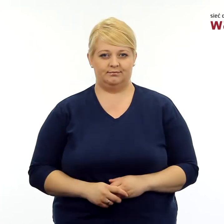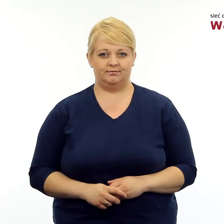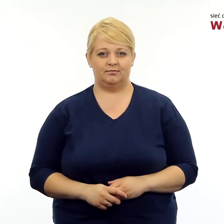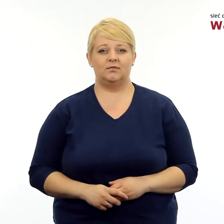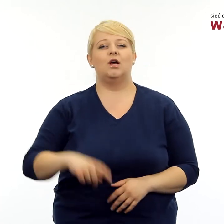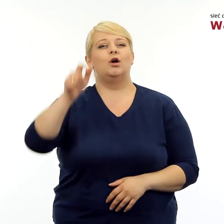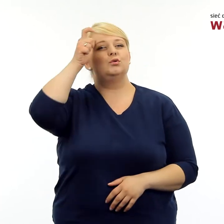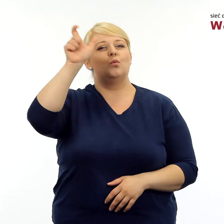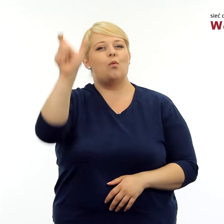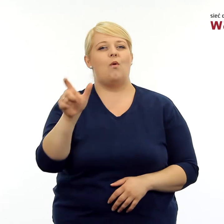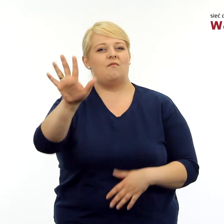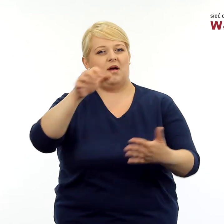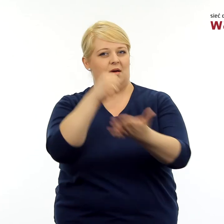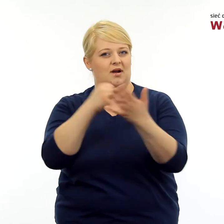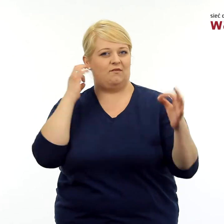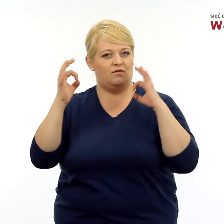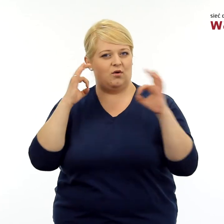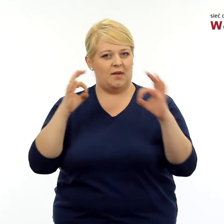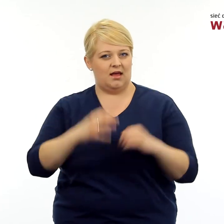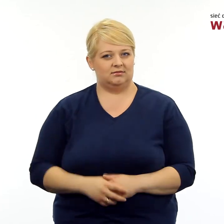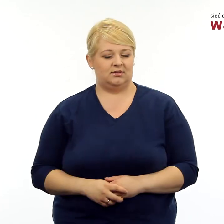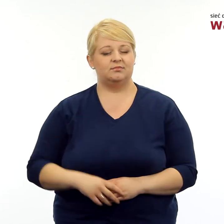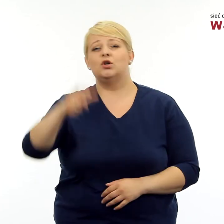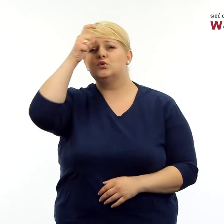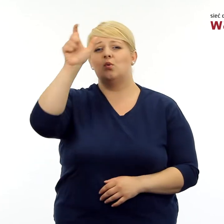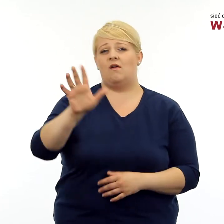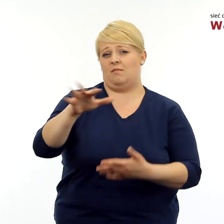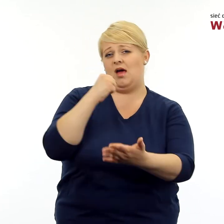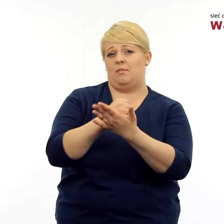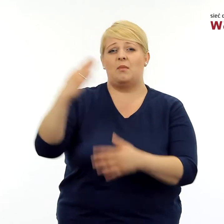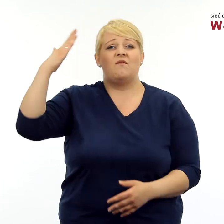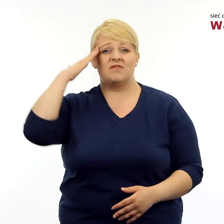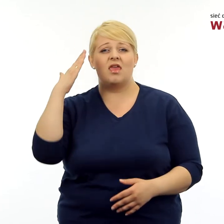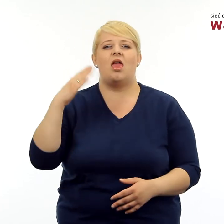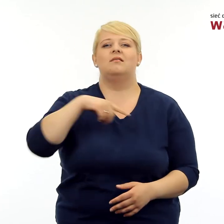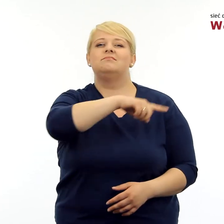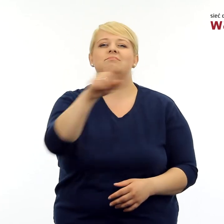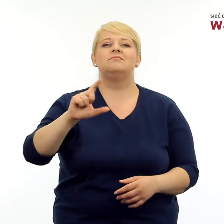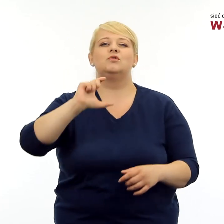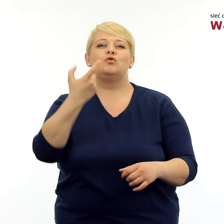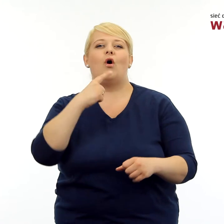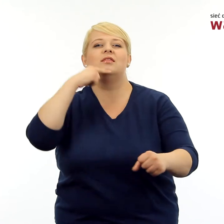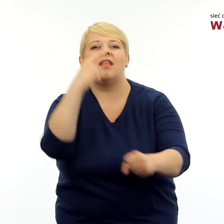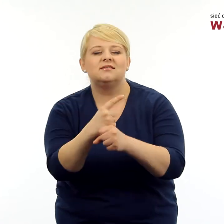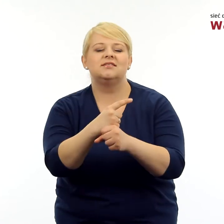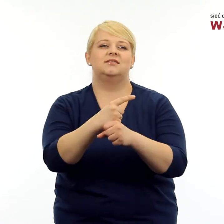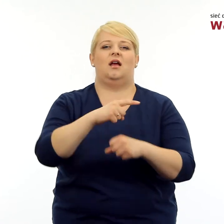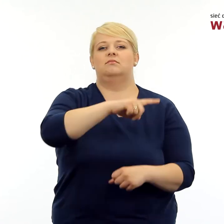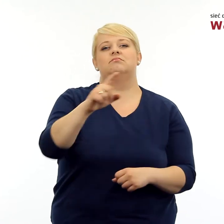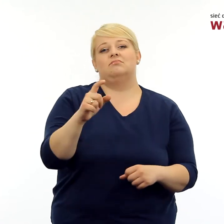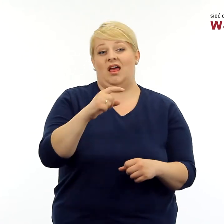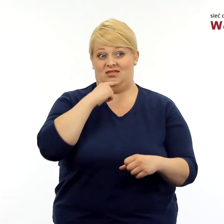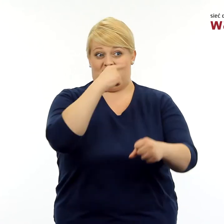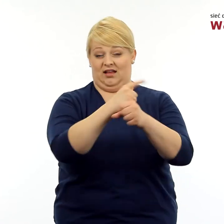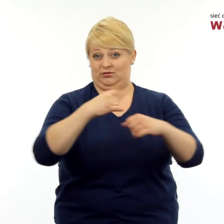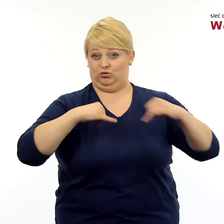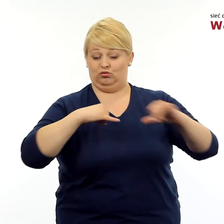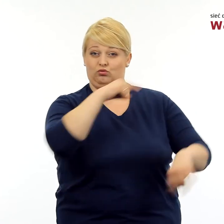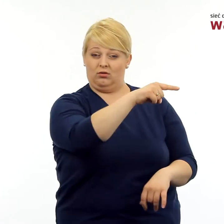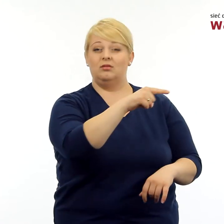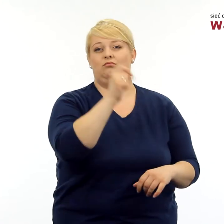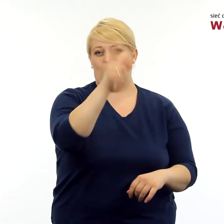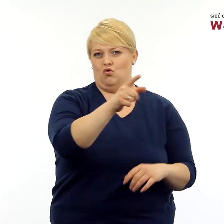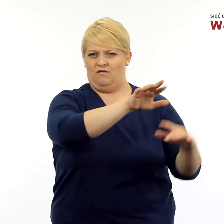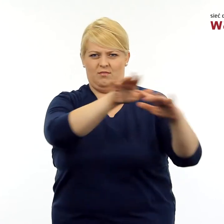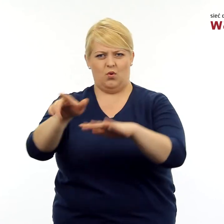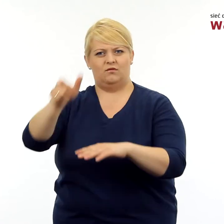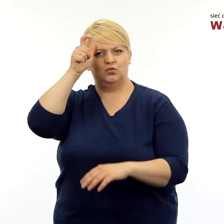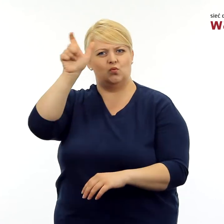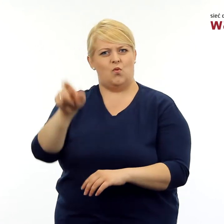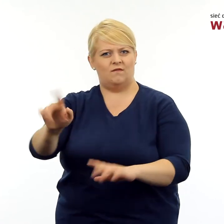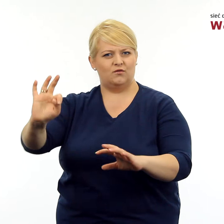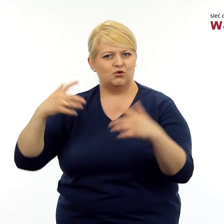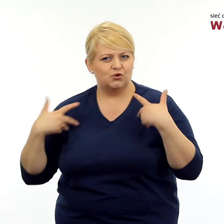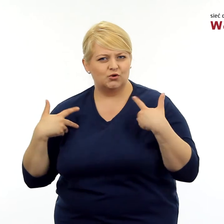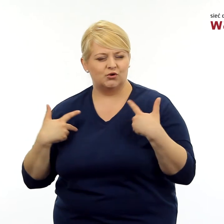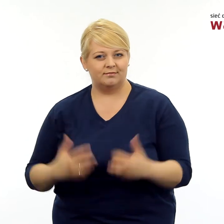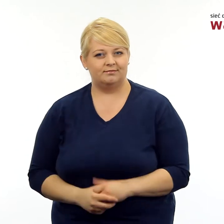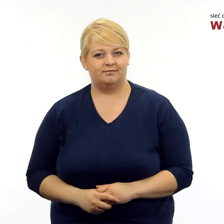Chronimy Twoje prawo do informacji o tym, jak podejmowane są decyzje o Twoim życiu.